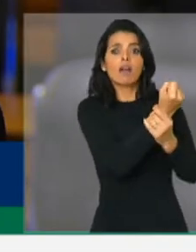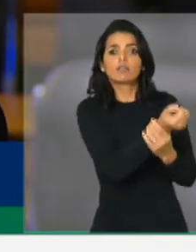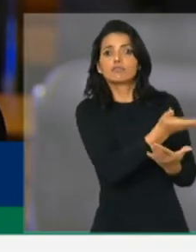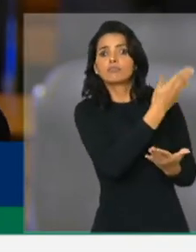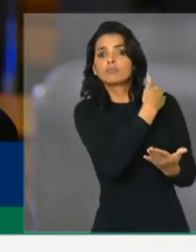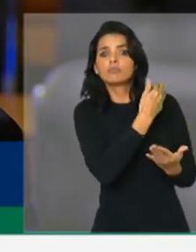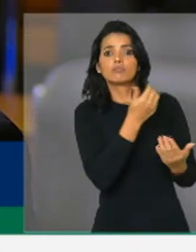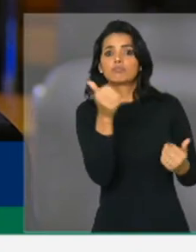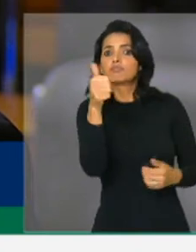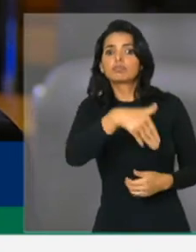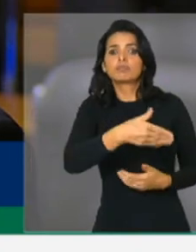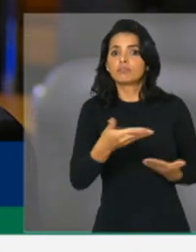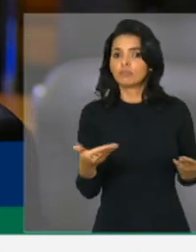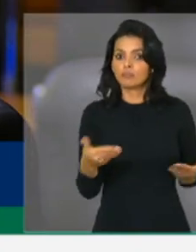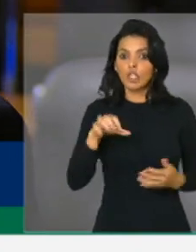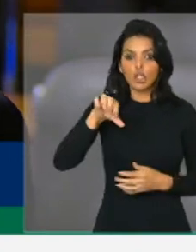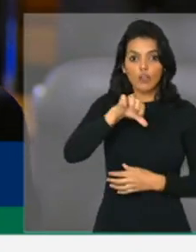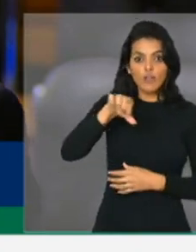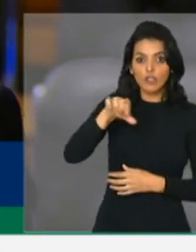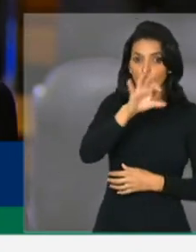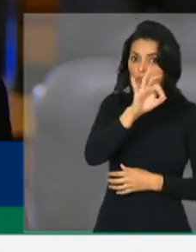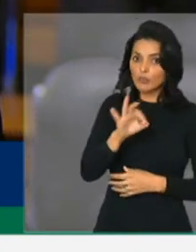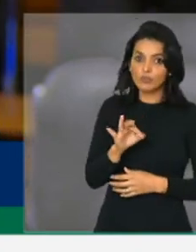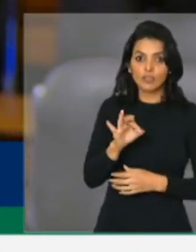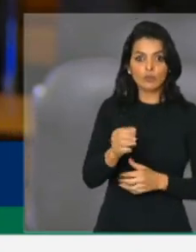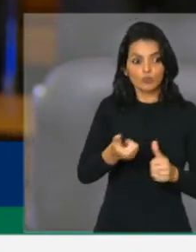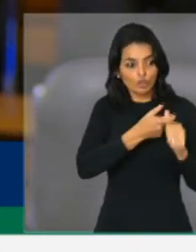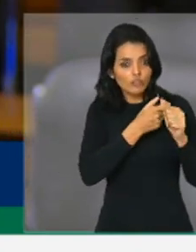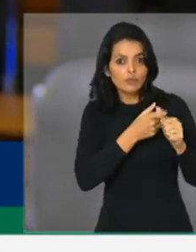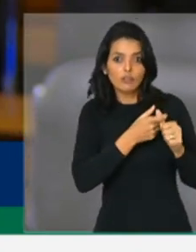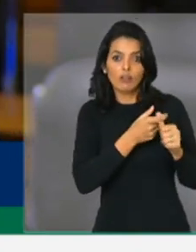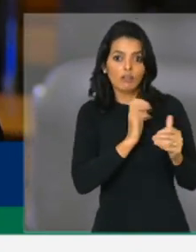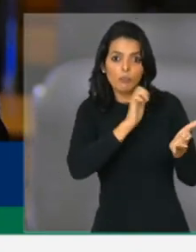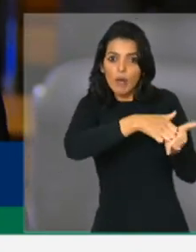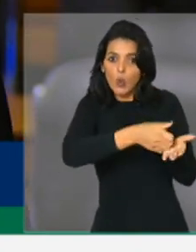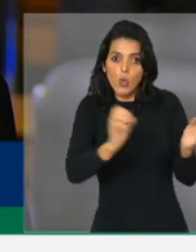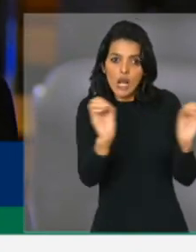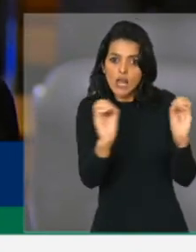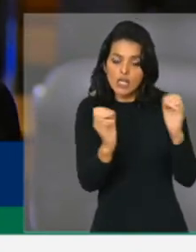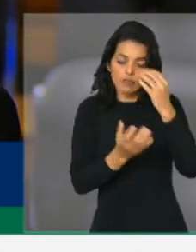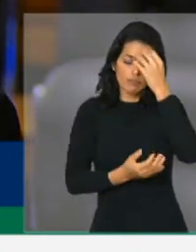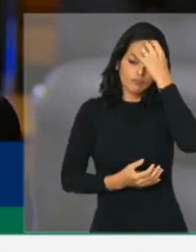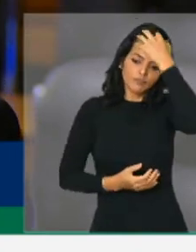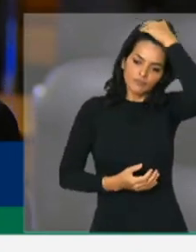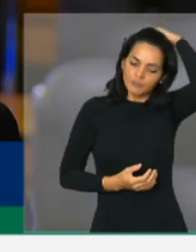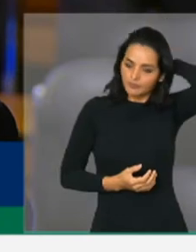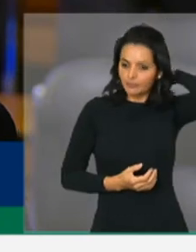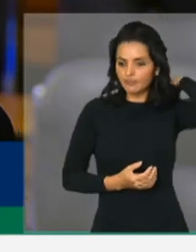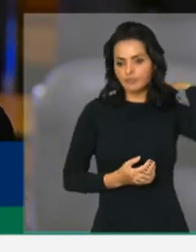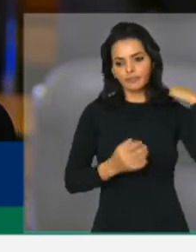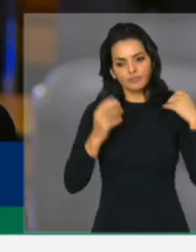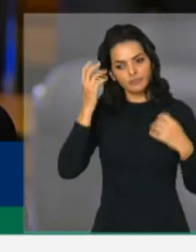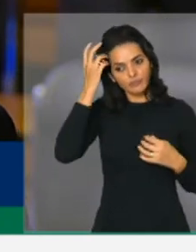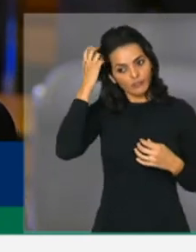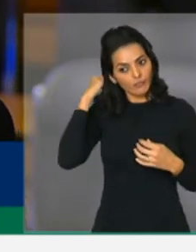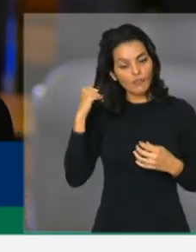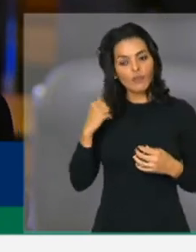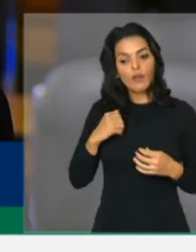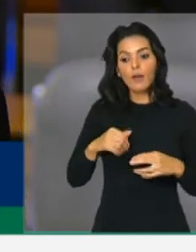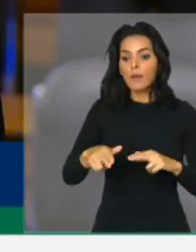VOLTEMOS PARA O TEXTO ORIGINAL ENDURECENDO... ENDURECENDO... A SITUAÇÃO PARA AQUELES QUE DEVEM DINHEIRO PÚBLICO. PORQUE FUNDOS NÃO SÃO CRIADOS DO NADA, SÃO RECURSOS